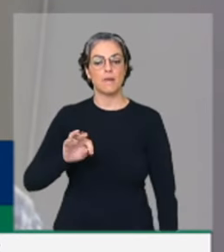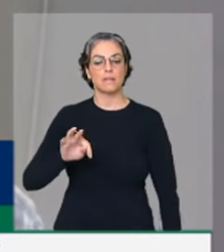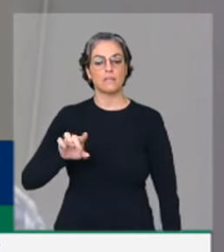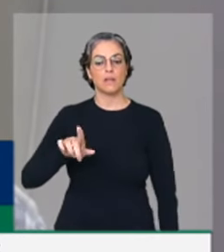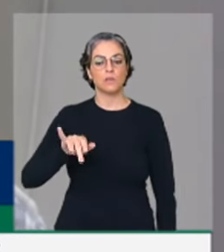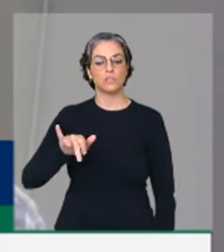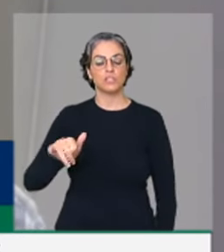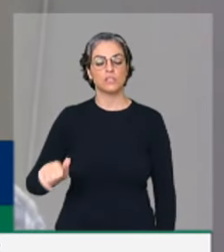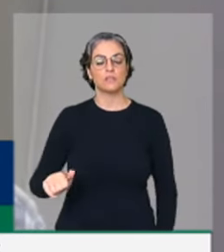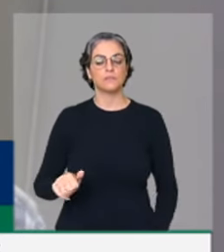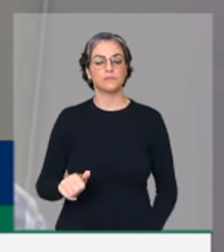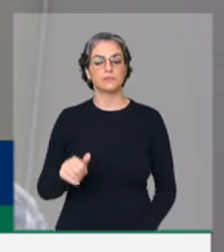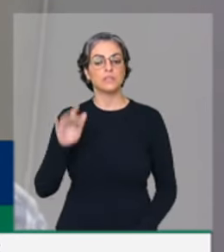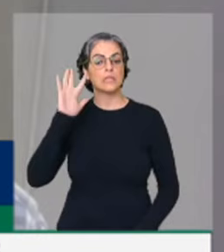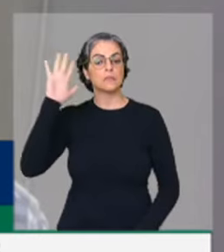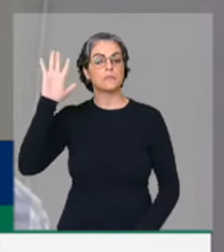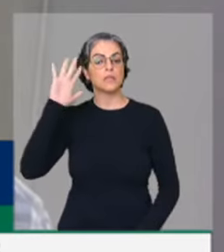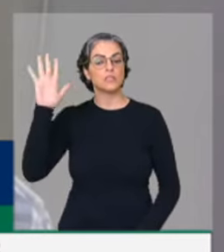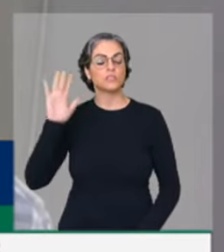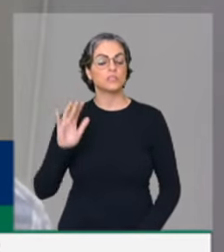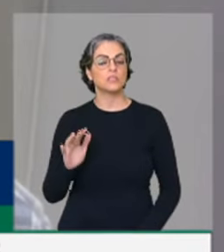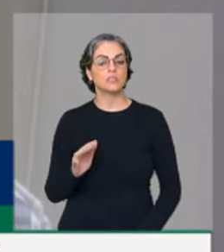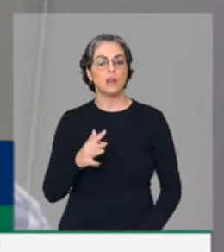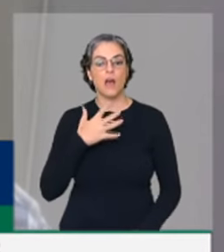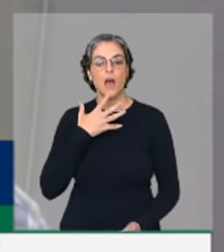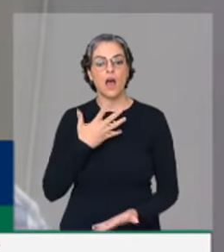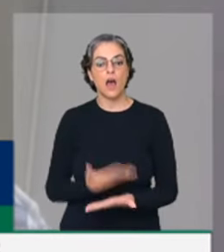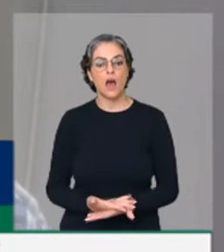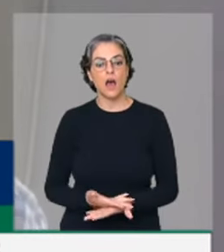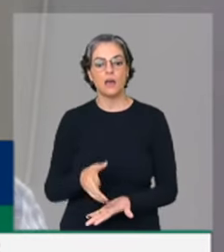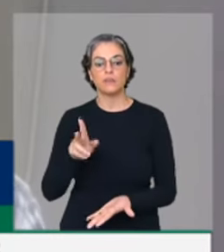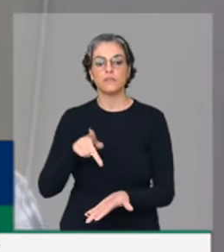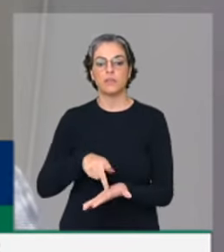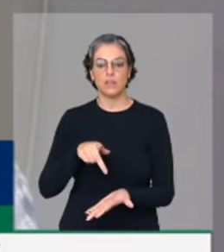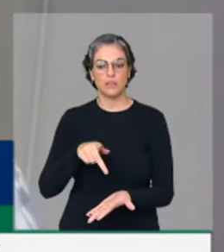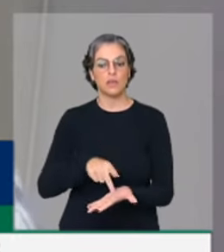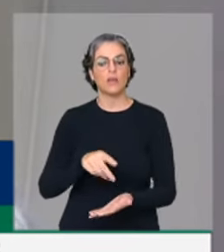ESTARRECIDO MESMO. EMPRESÁRIOS FIZERAM A VAQUINHA E FURARAM FILA COM O PLANO POR 600 REAIS, VACINAS